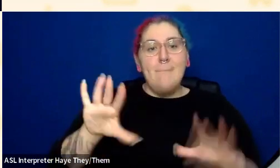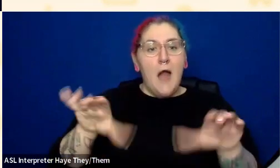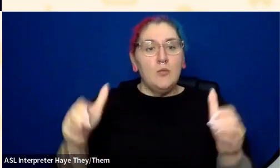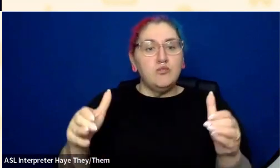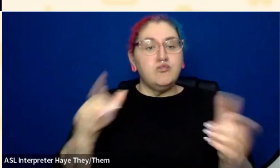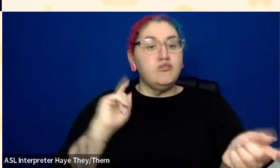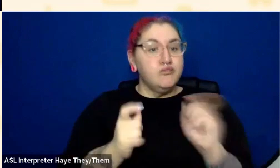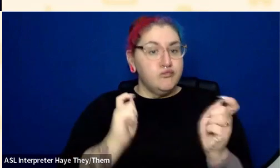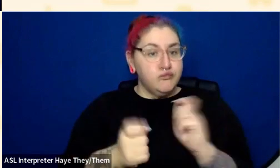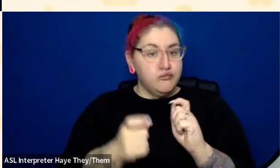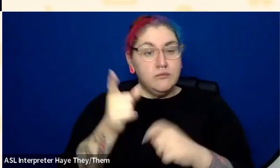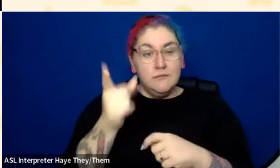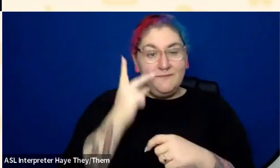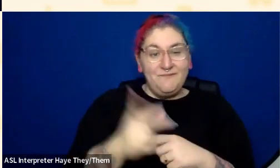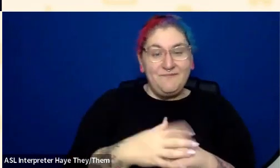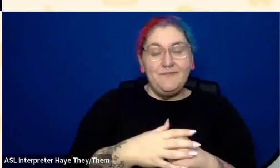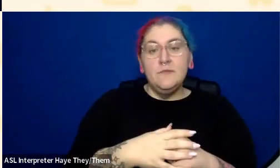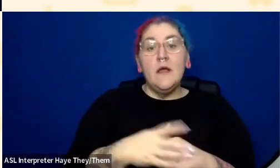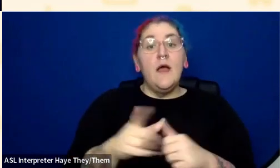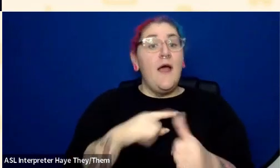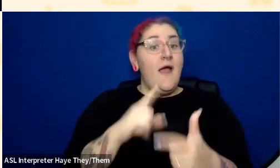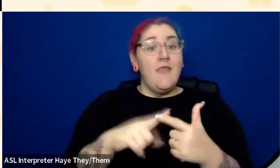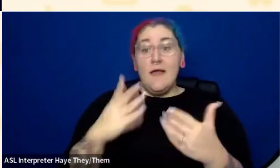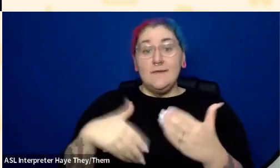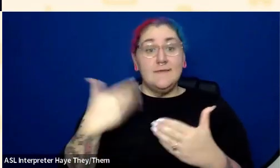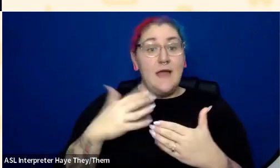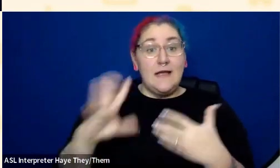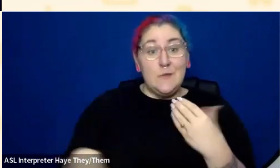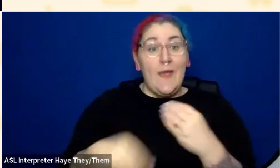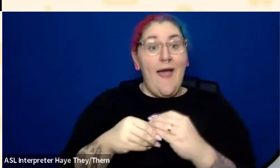Agregamos animación y luego eliminamos no animación.